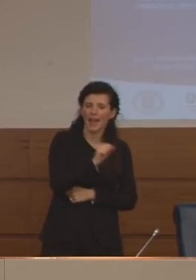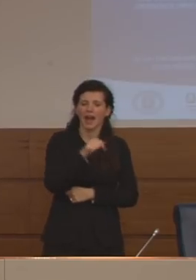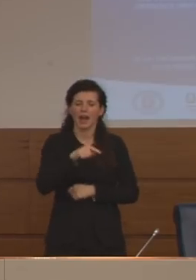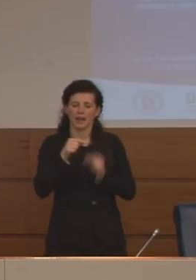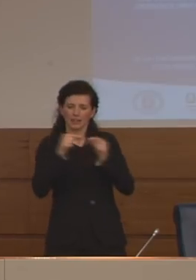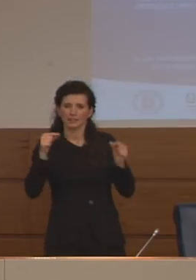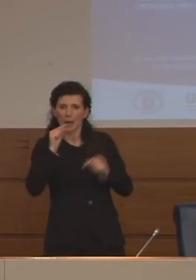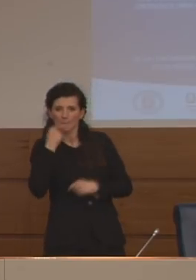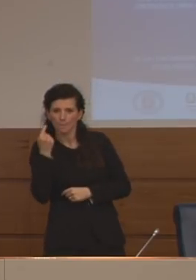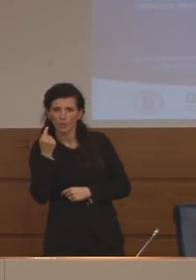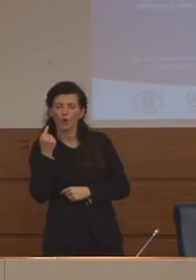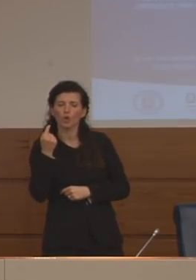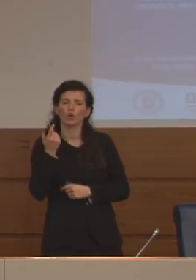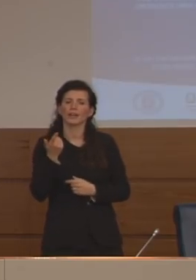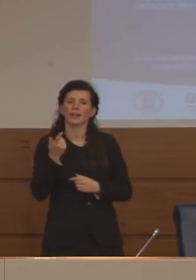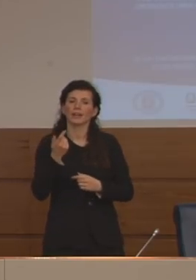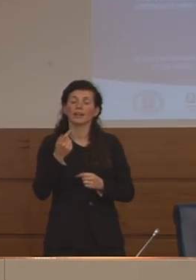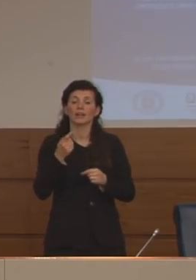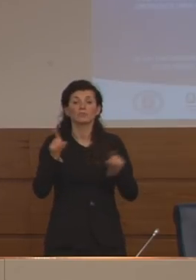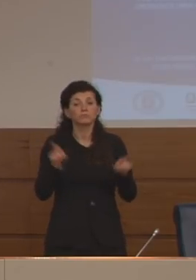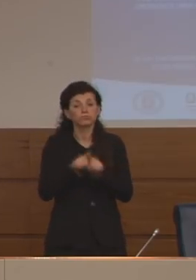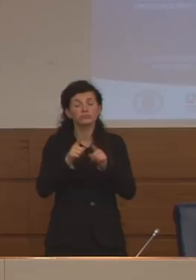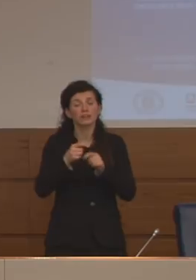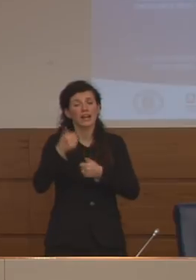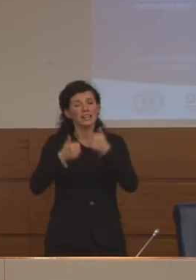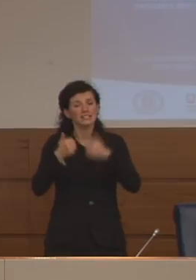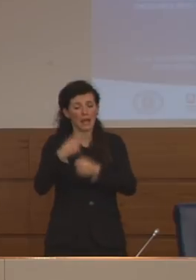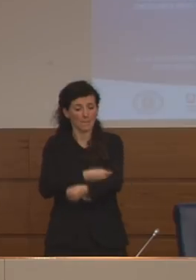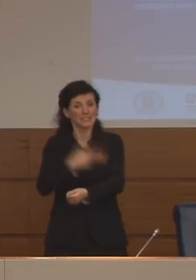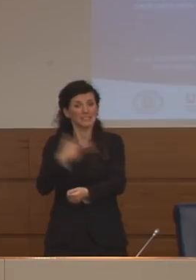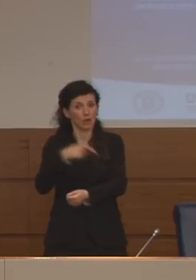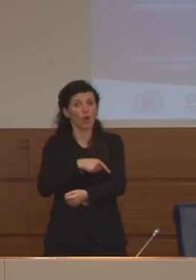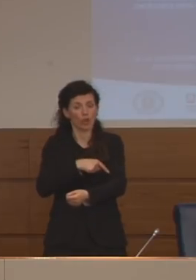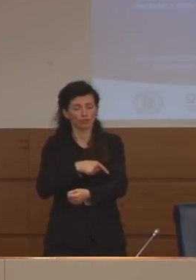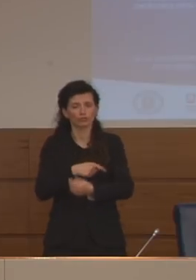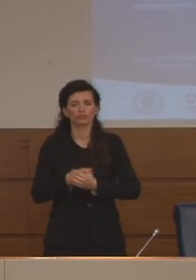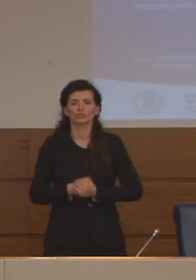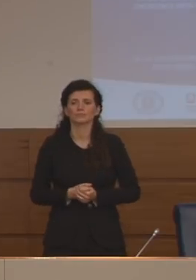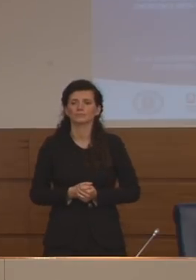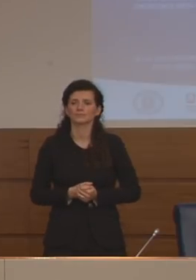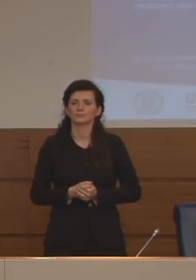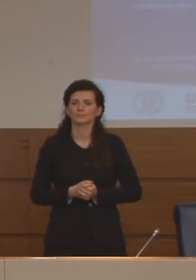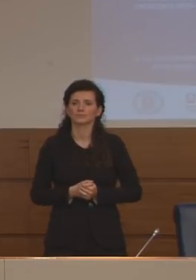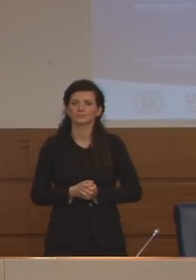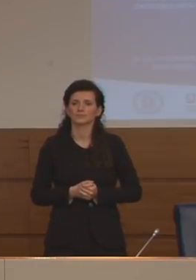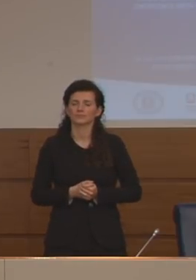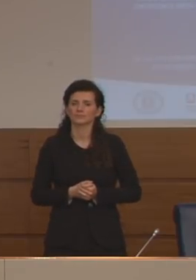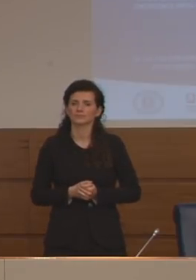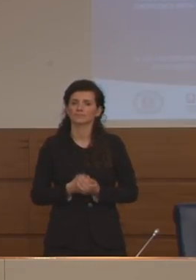esami sierologici. Come lei ha fatto notare giustamente, è in progress.